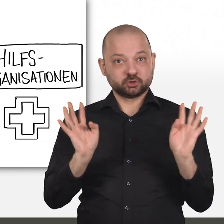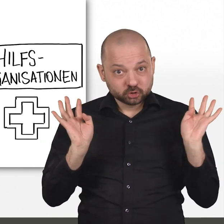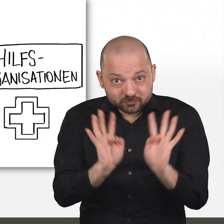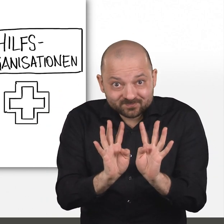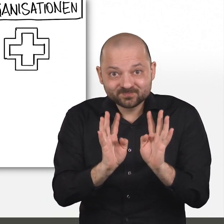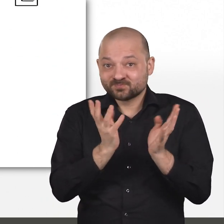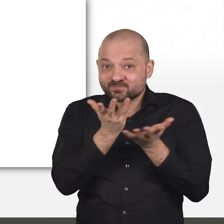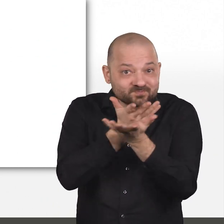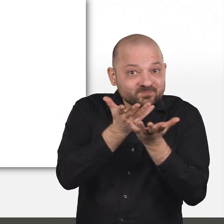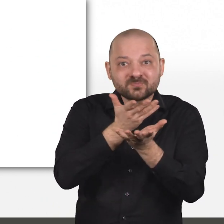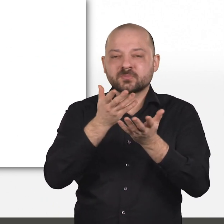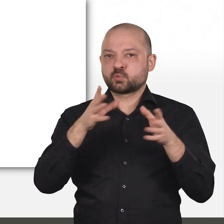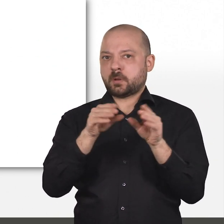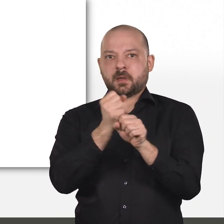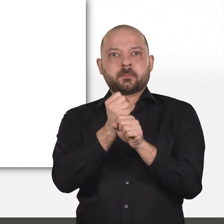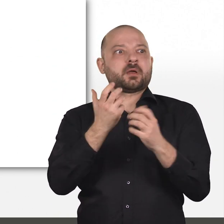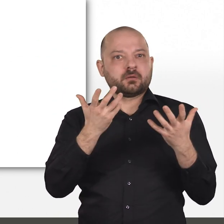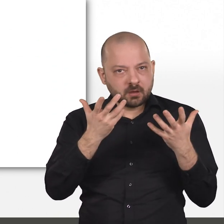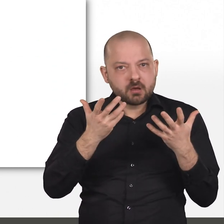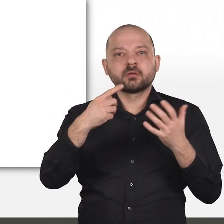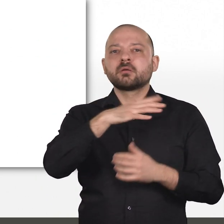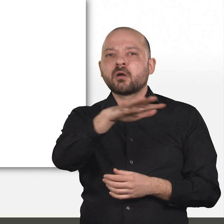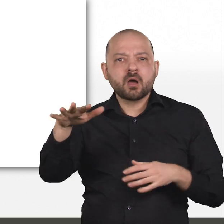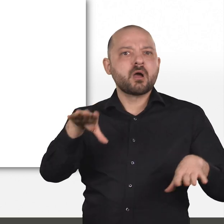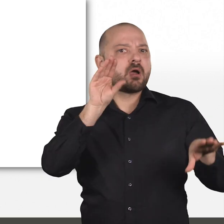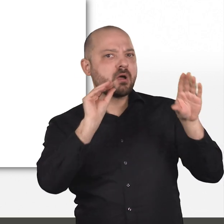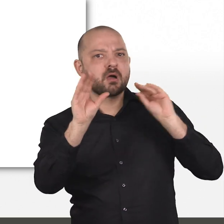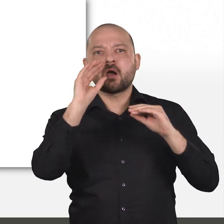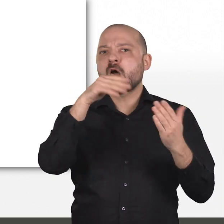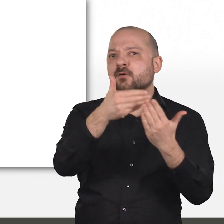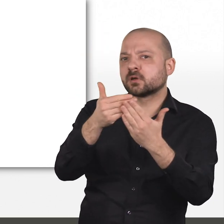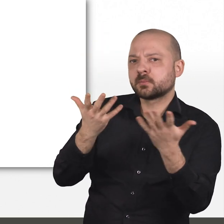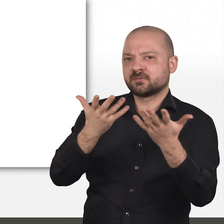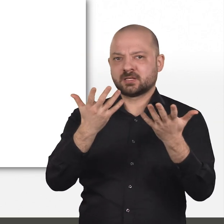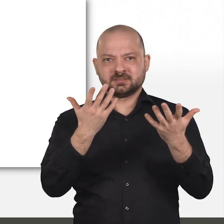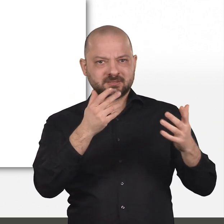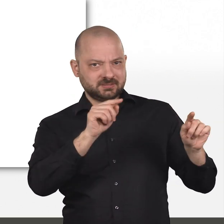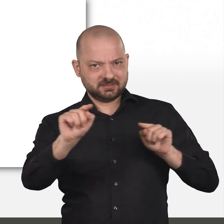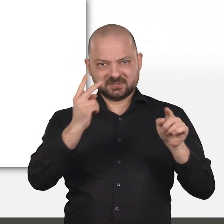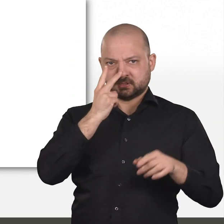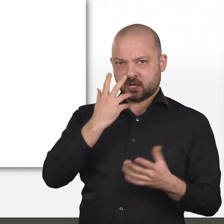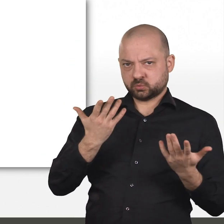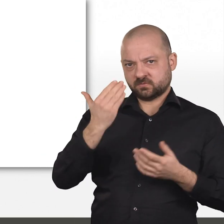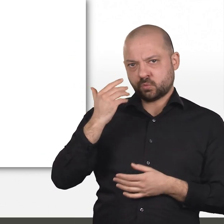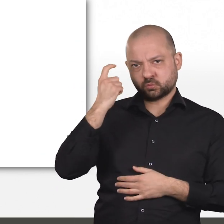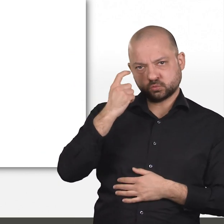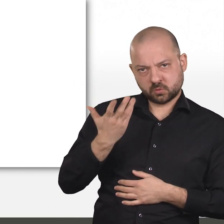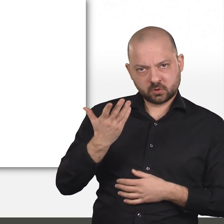und an einen Runden Tisch gebracht. Durch die Zusammenarbeit erfahren die Beteiligten, welche Aufgaben ihnen im Krisenfall